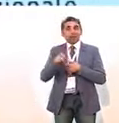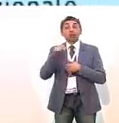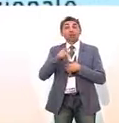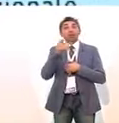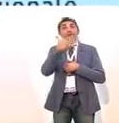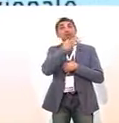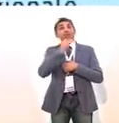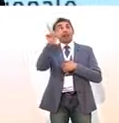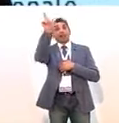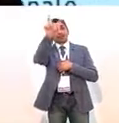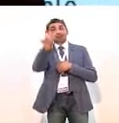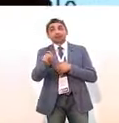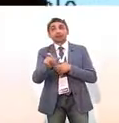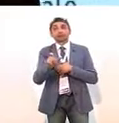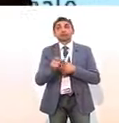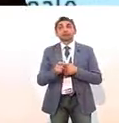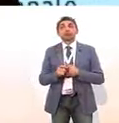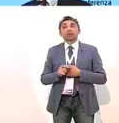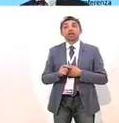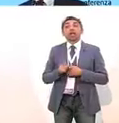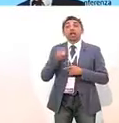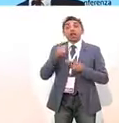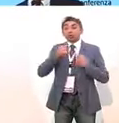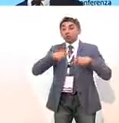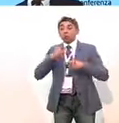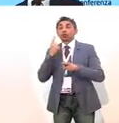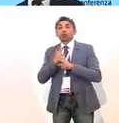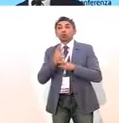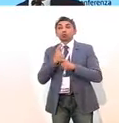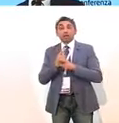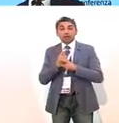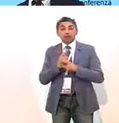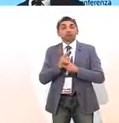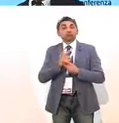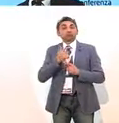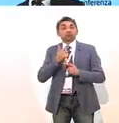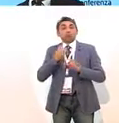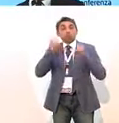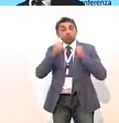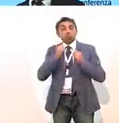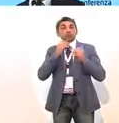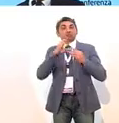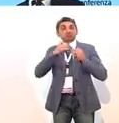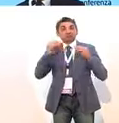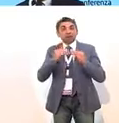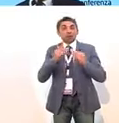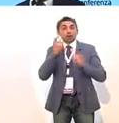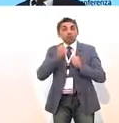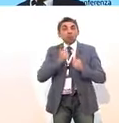bellezza impone che noi siamo all’altezza del compito che ci siamo dati e che abbiamo